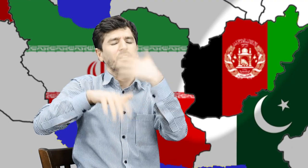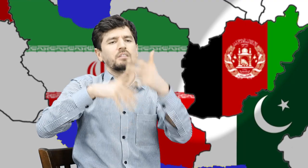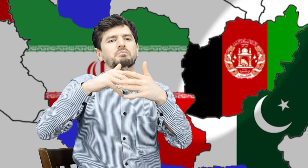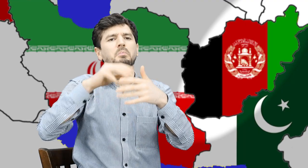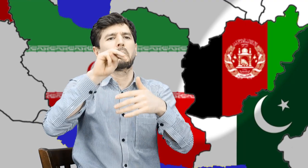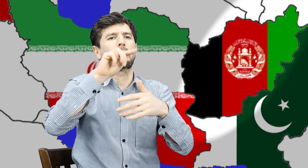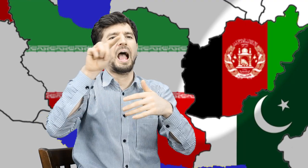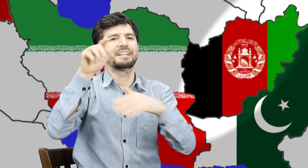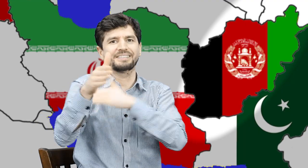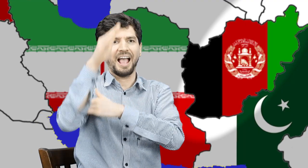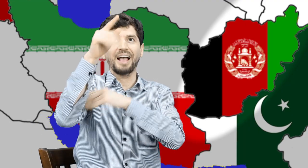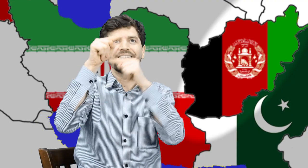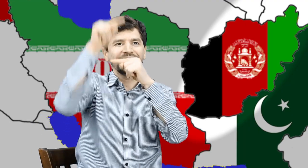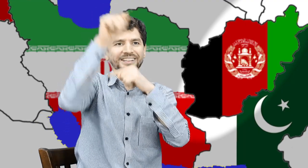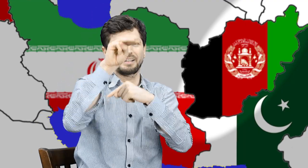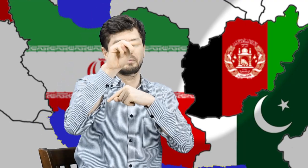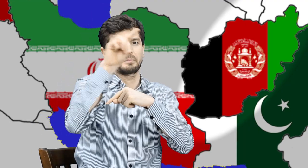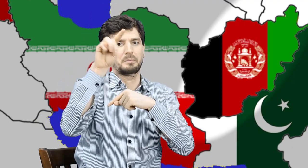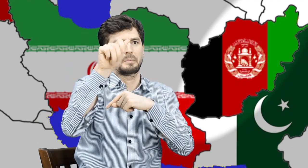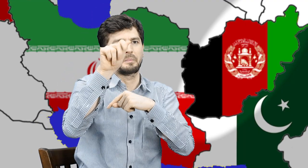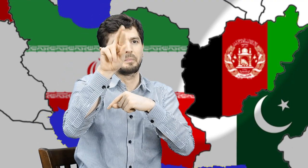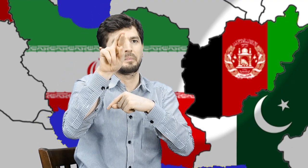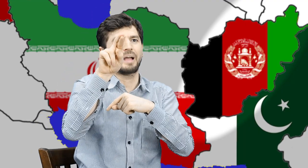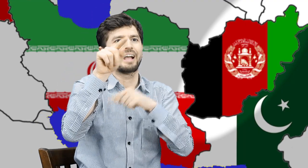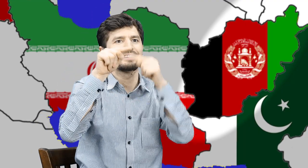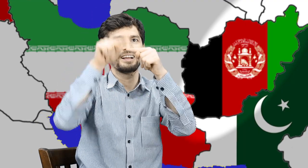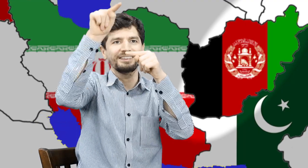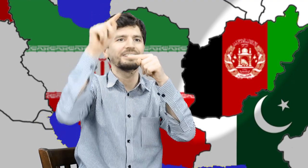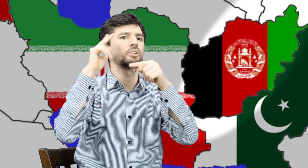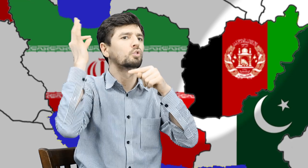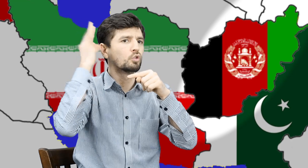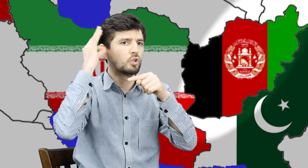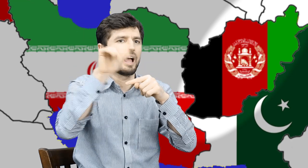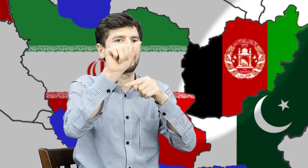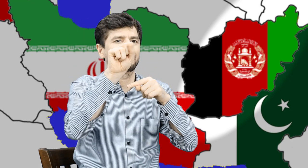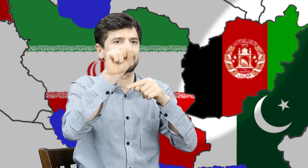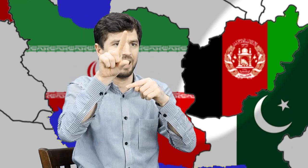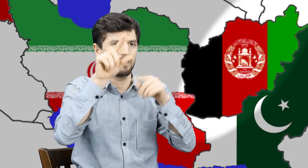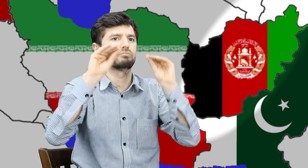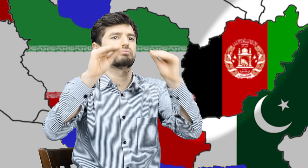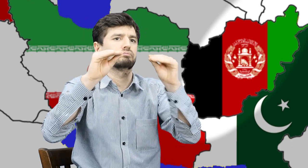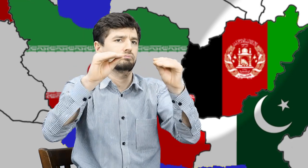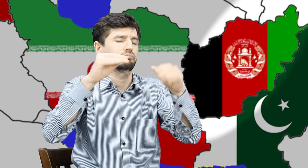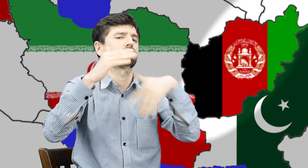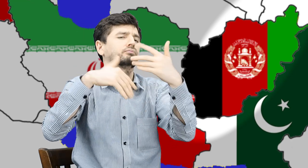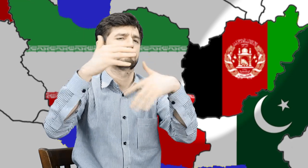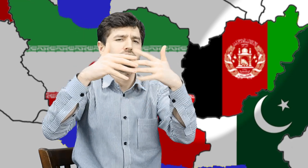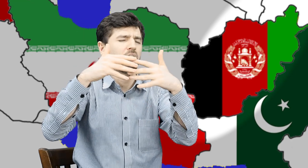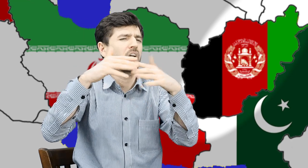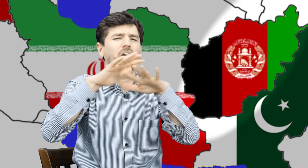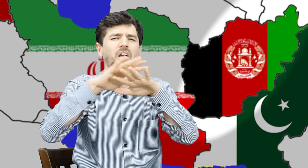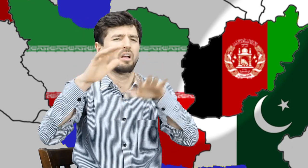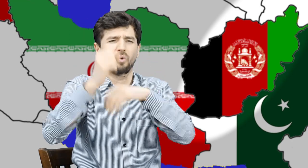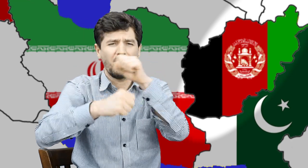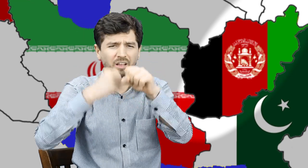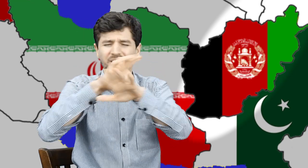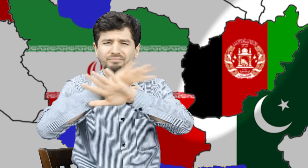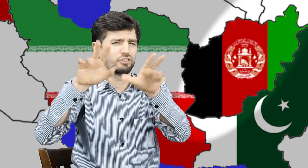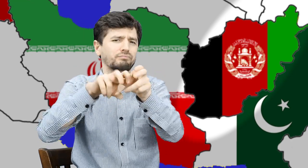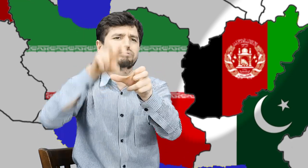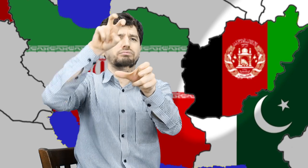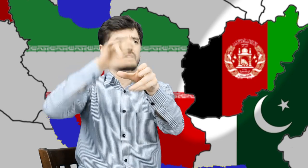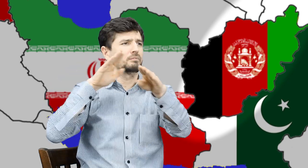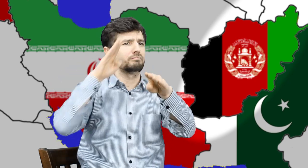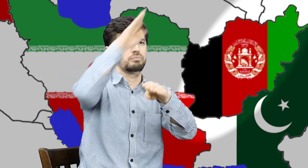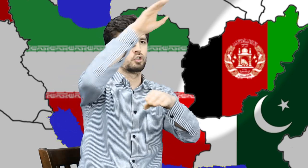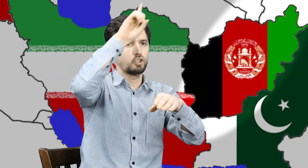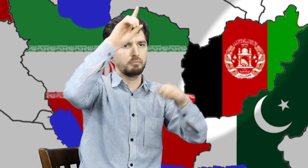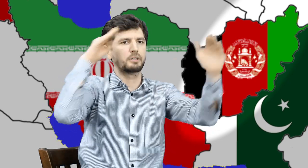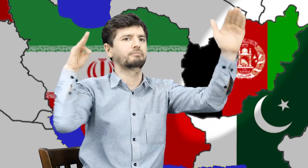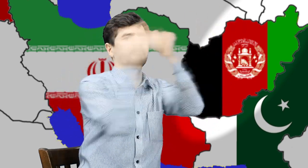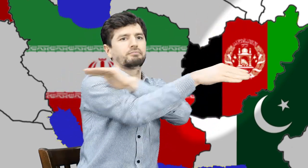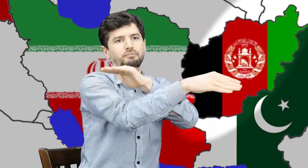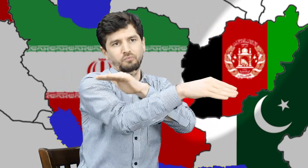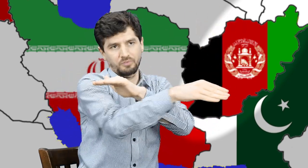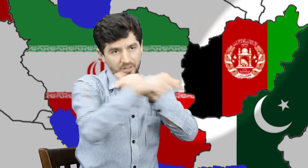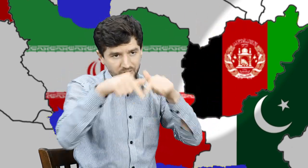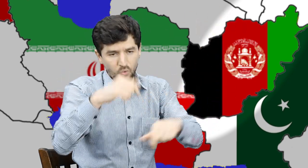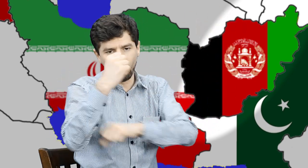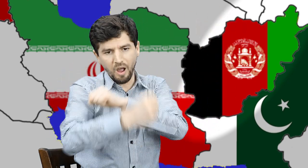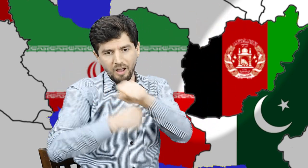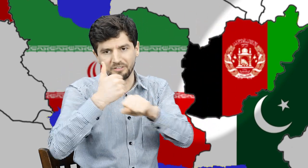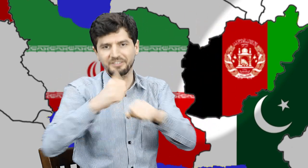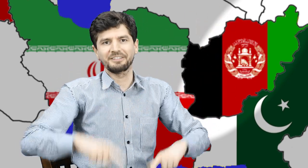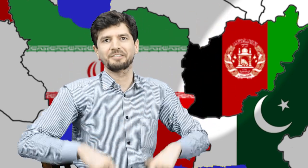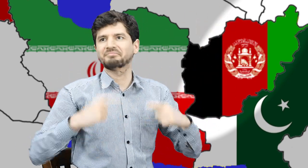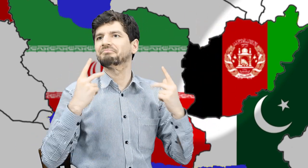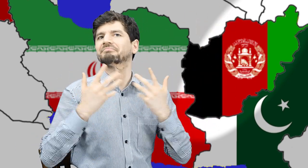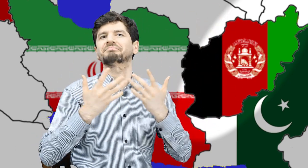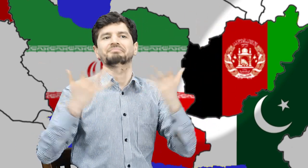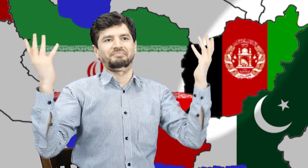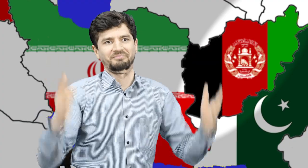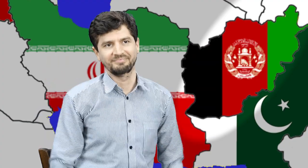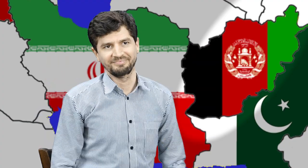Ich war für einige Zeit in Mazedonien, lernte dort ASL. Dann flüchtete ich nach Deutschland. Seit einem Jahr lebe ich schon hier, es ist ok.